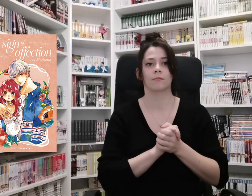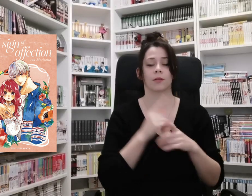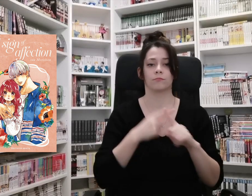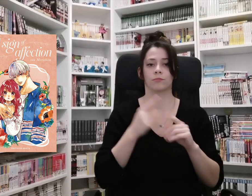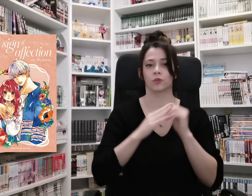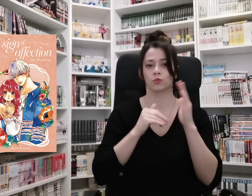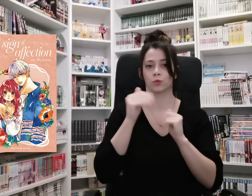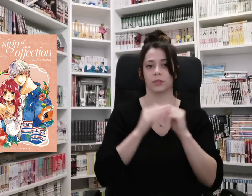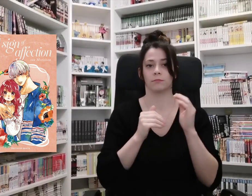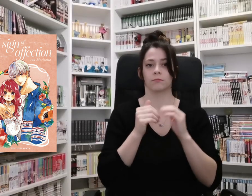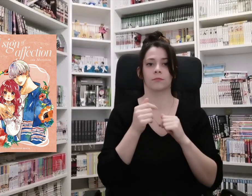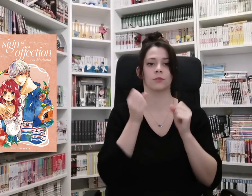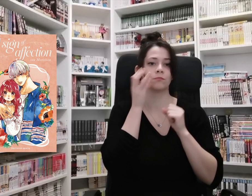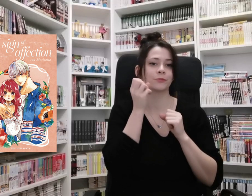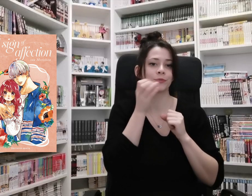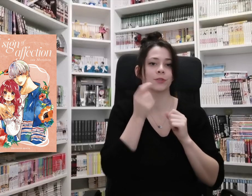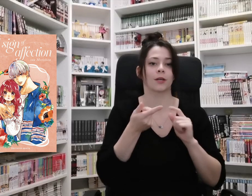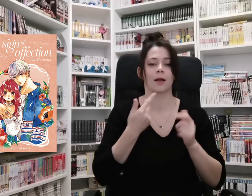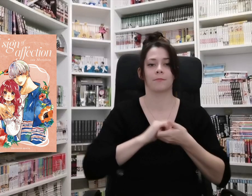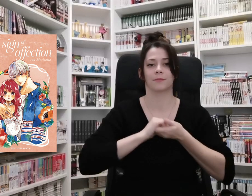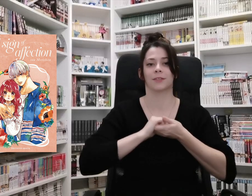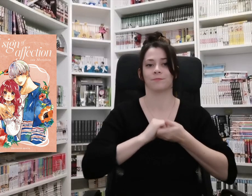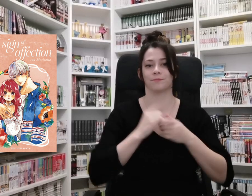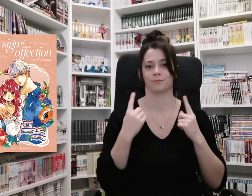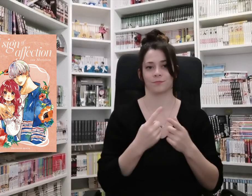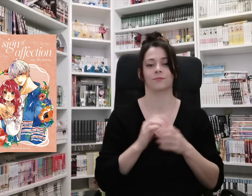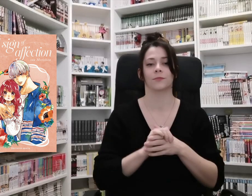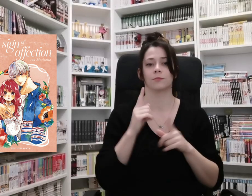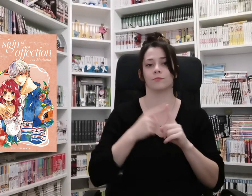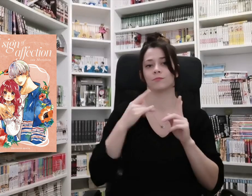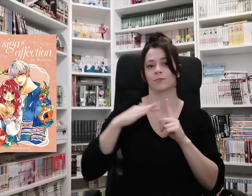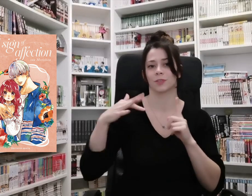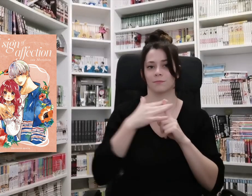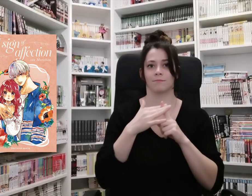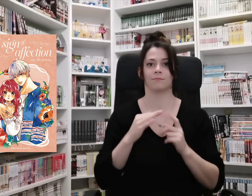son quotidien s'organise autour de ses amis… des réseaux sociaux…